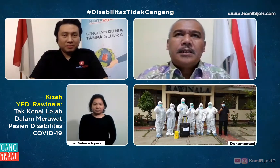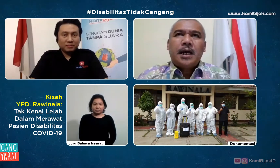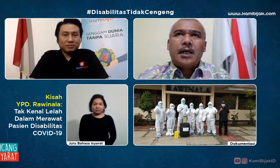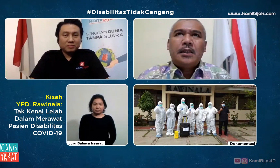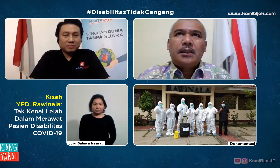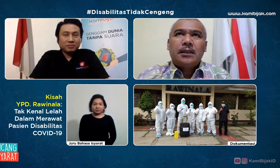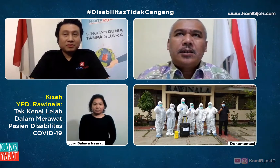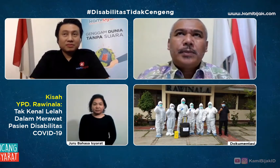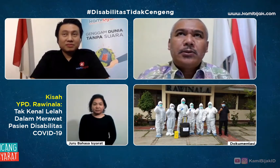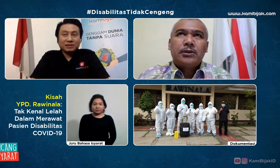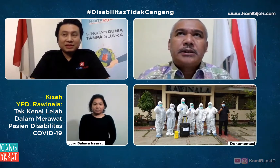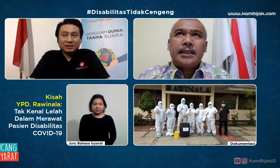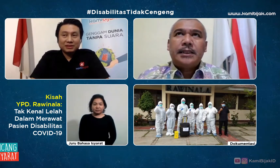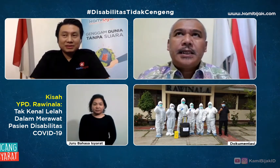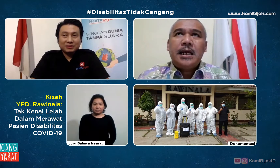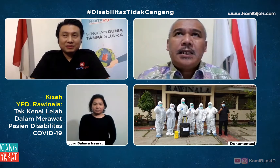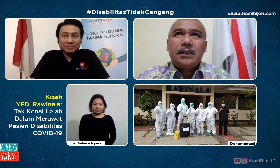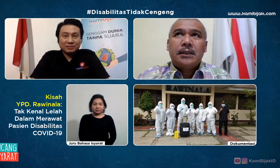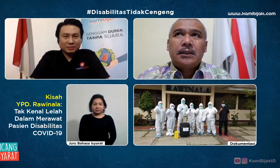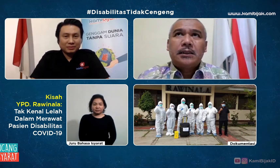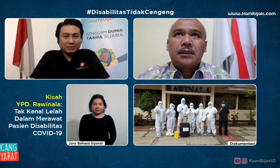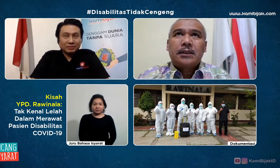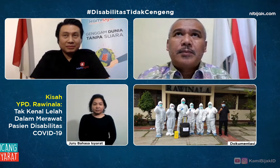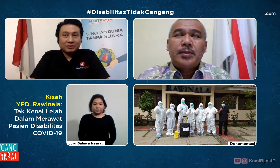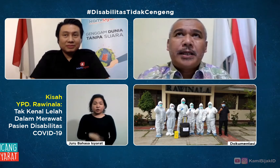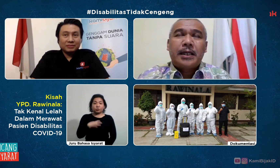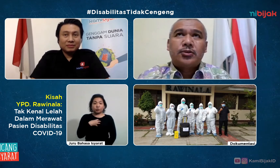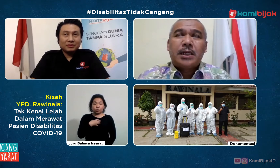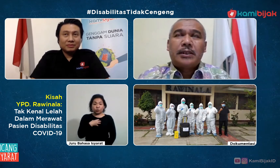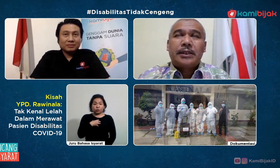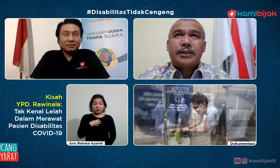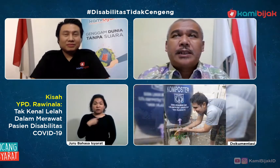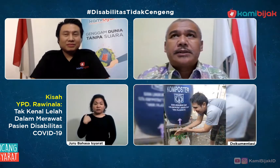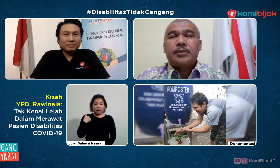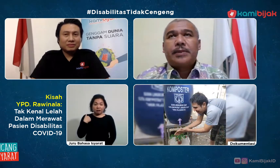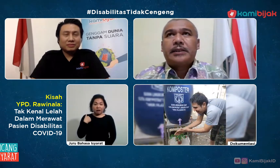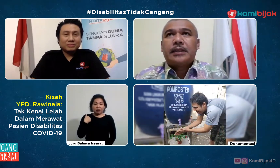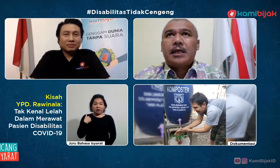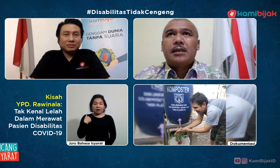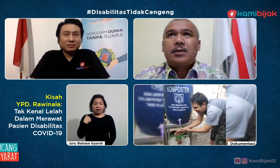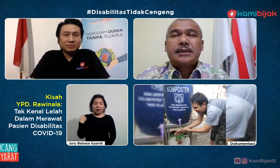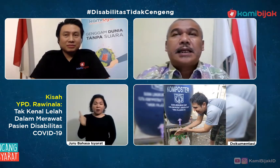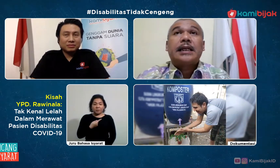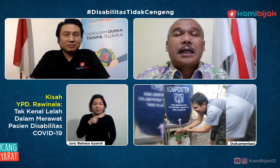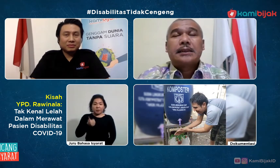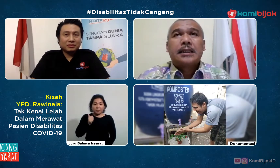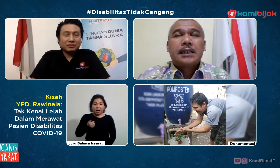Menurut saya kami memang harus melakukan edukasi kepada masyarakat